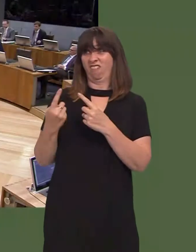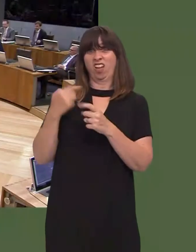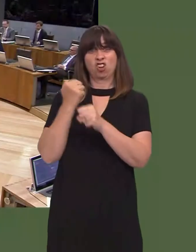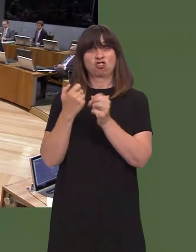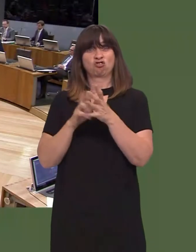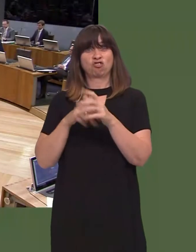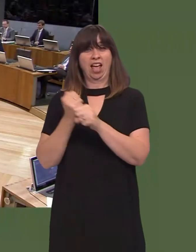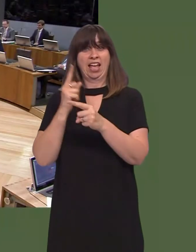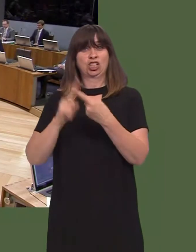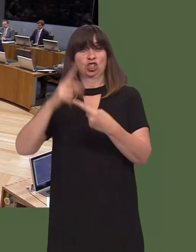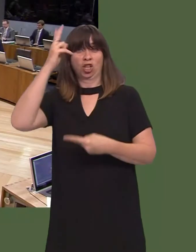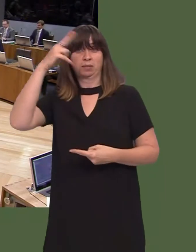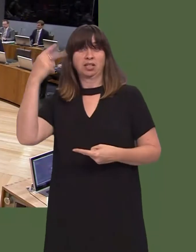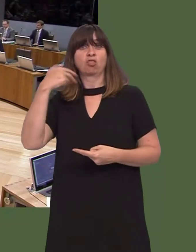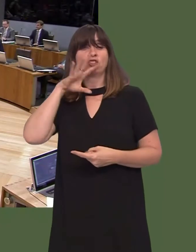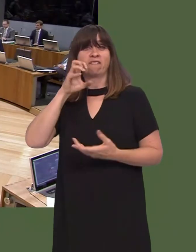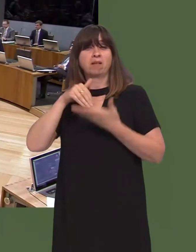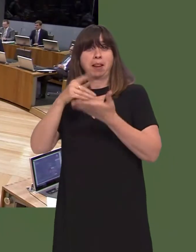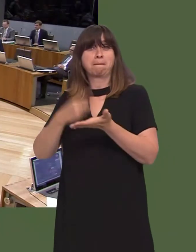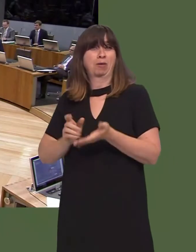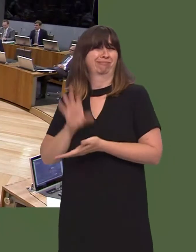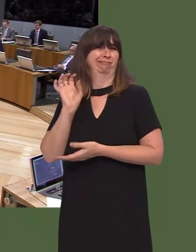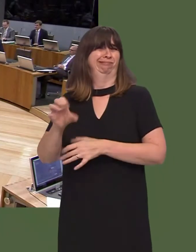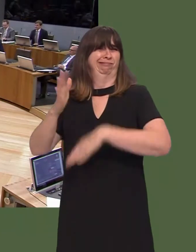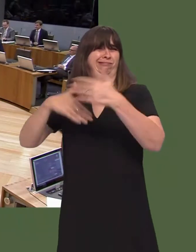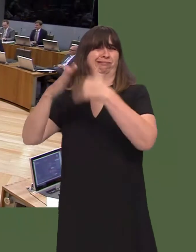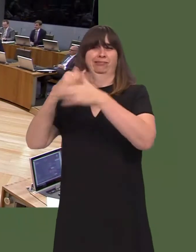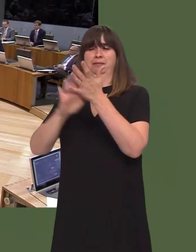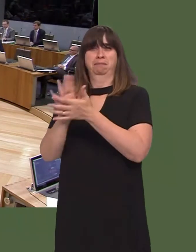course, represents a significant commitment of £350 million that will provide services